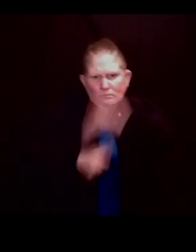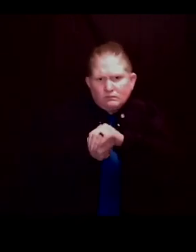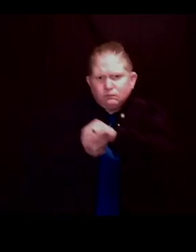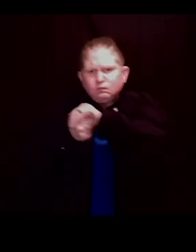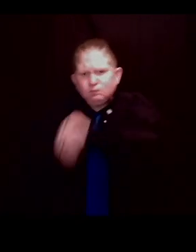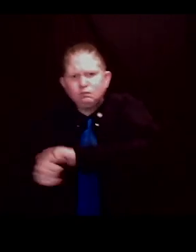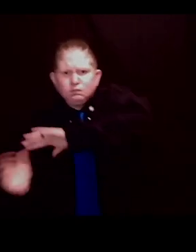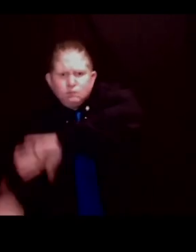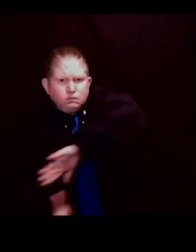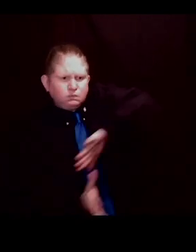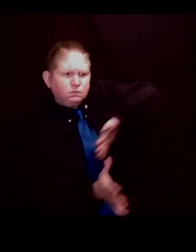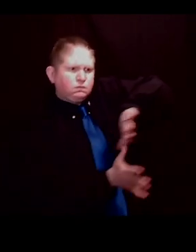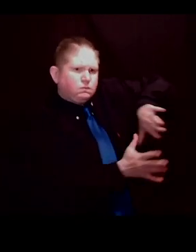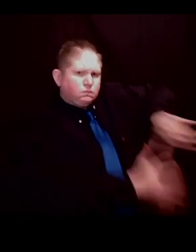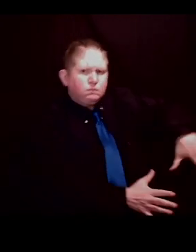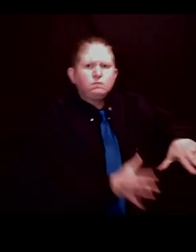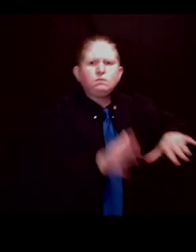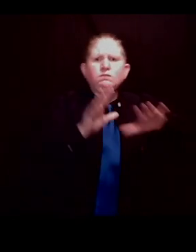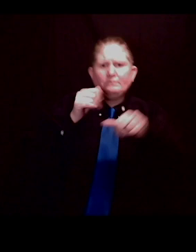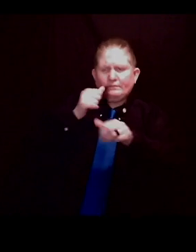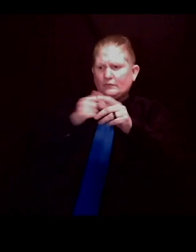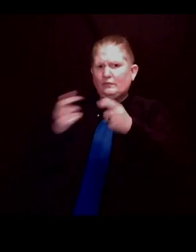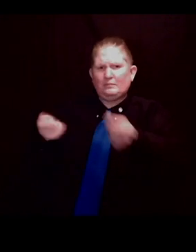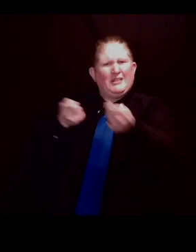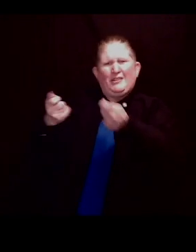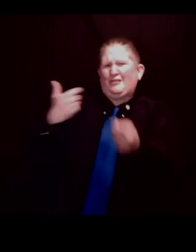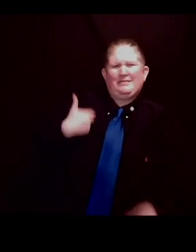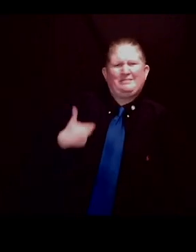Me cambie, me cambie